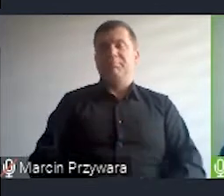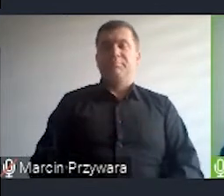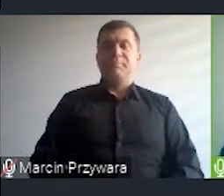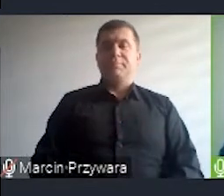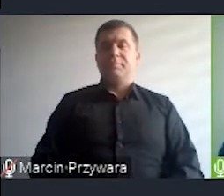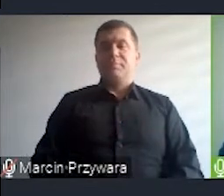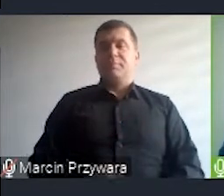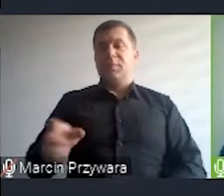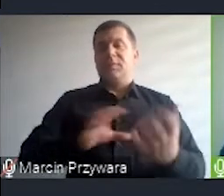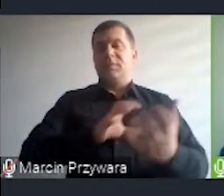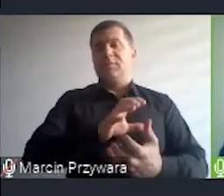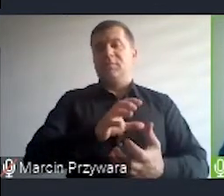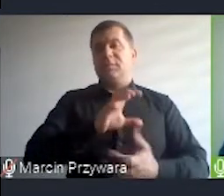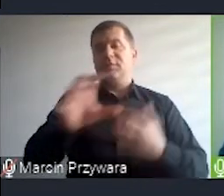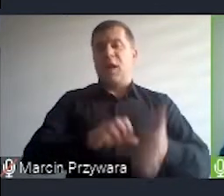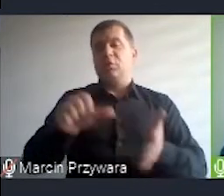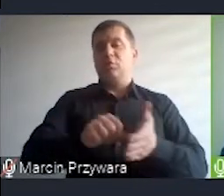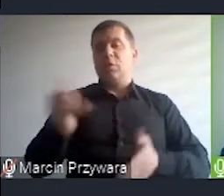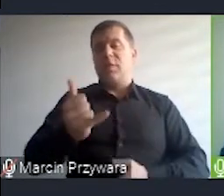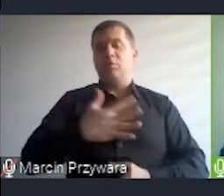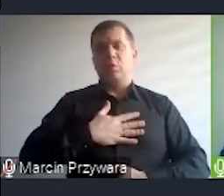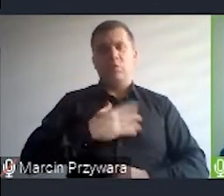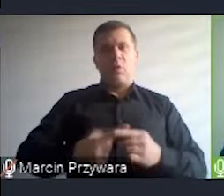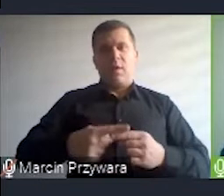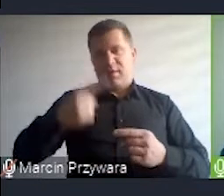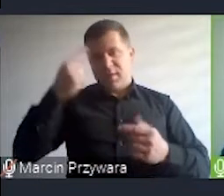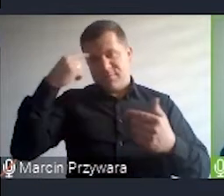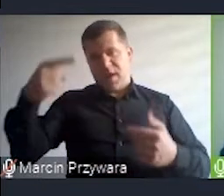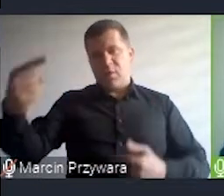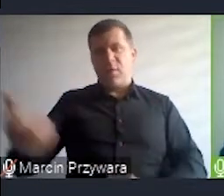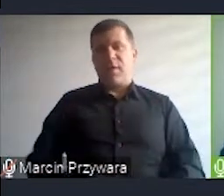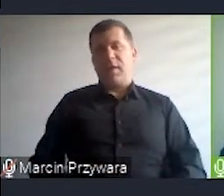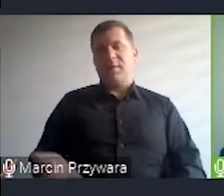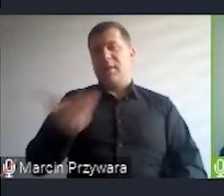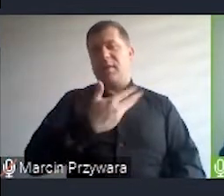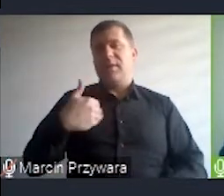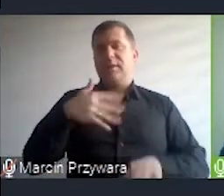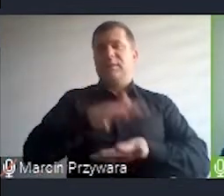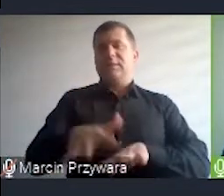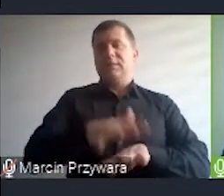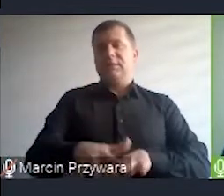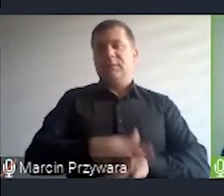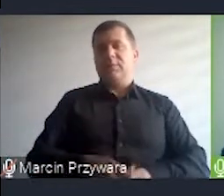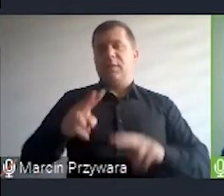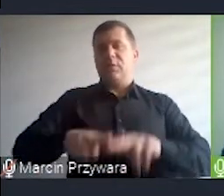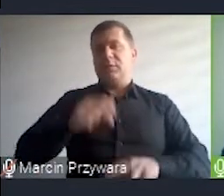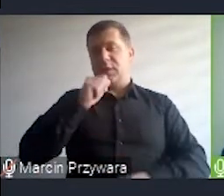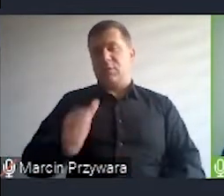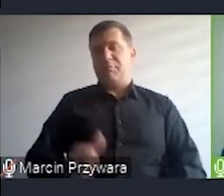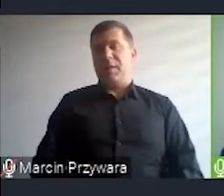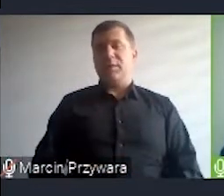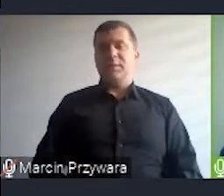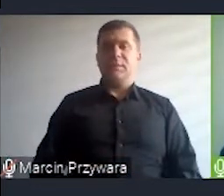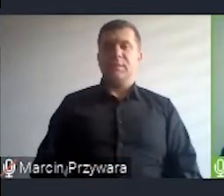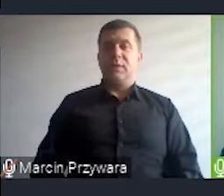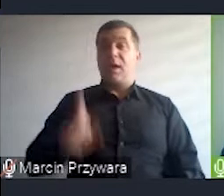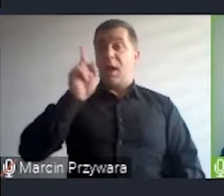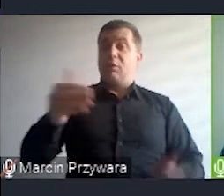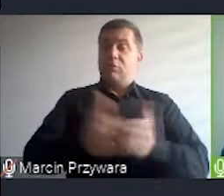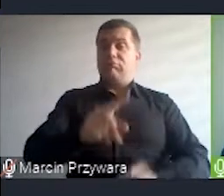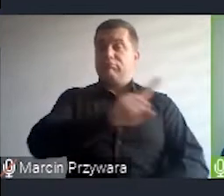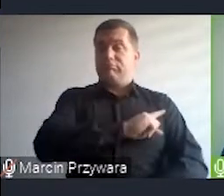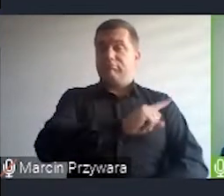Czyli ten świat środków trwałych jest trochę zwariowany w naszym systemie wdrażania Funduszy Europejskich, ale trzeba się pilnować tych definicji.